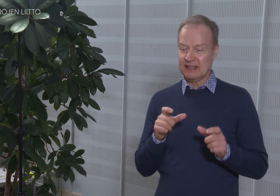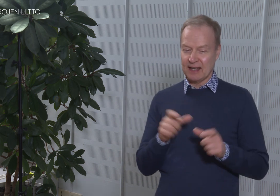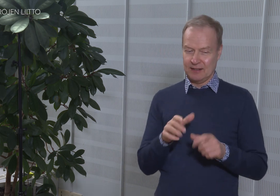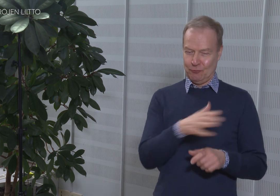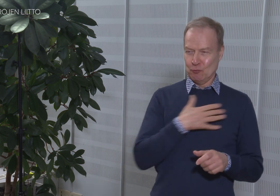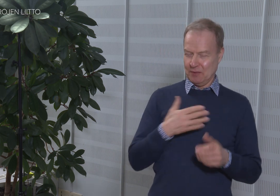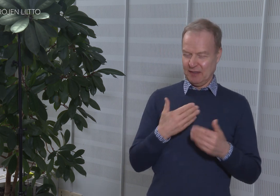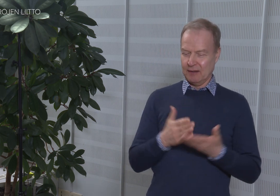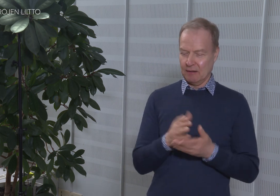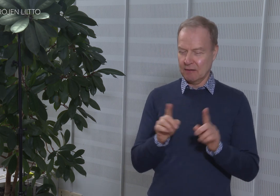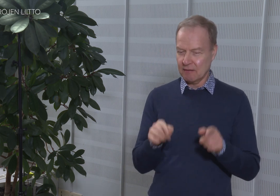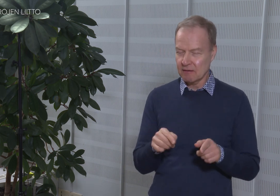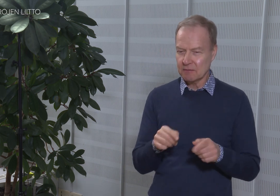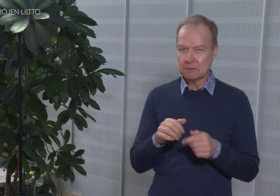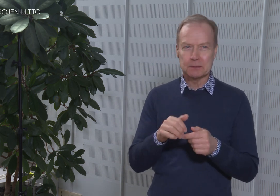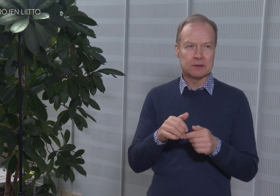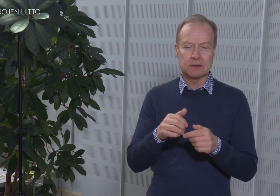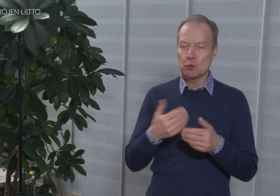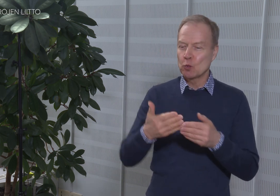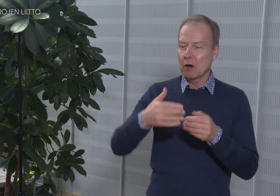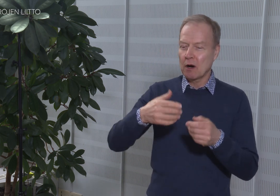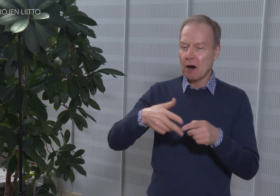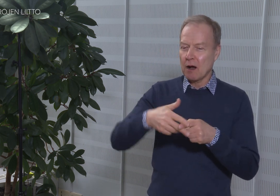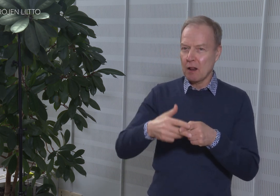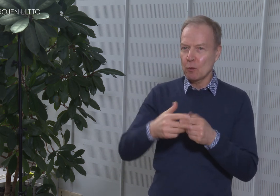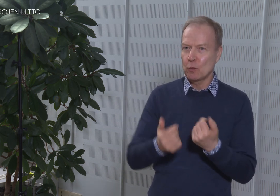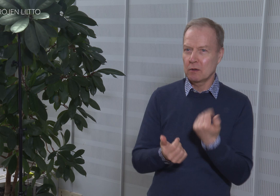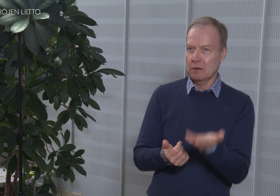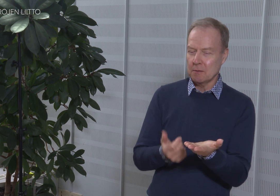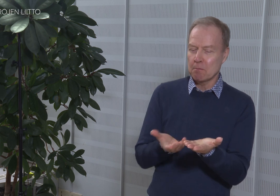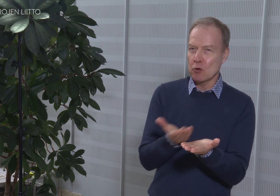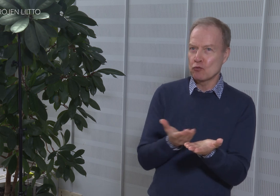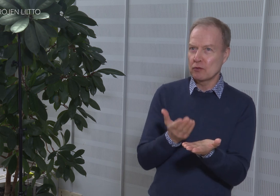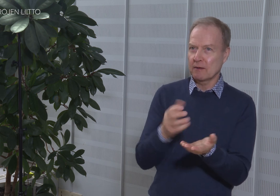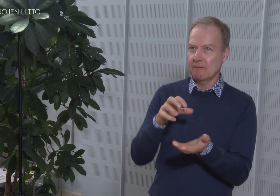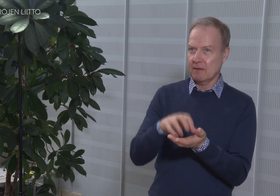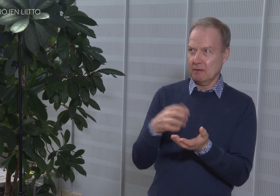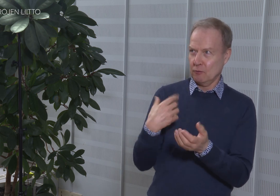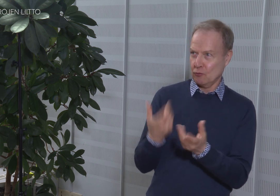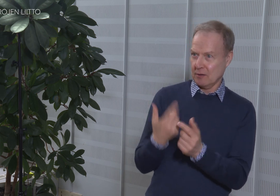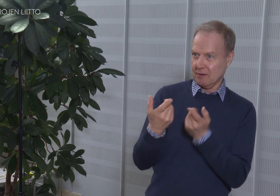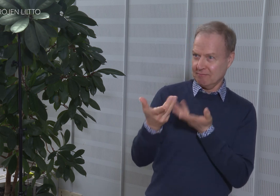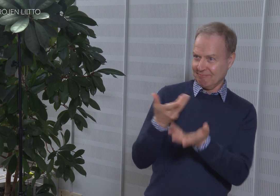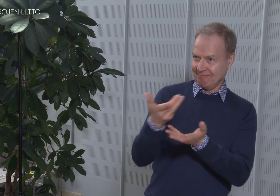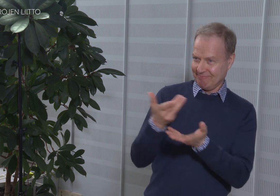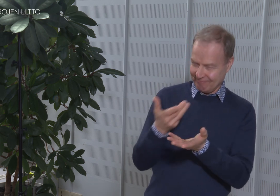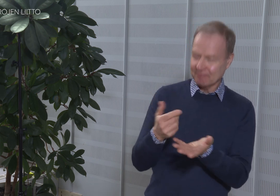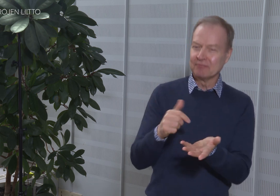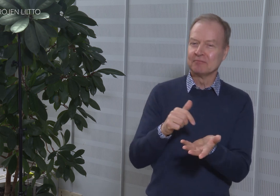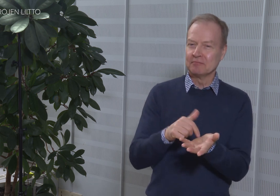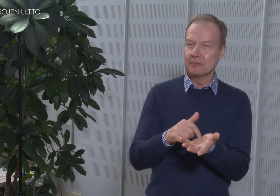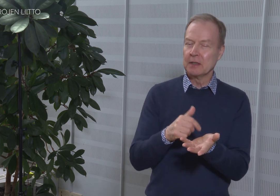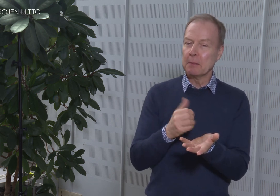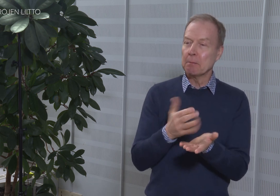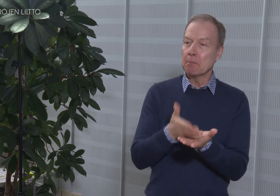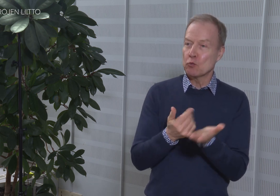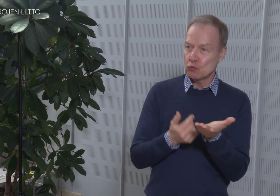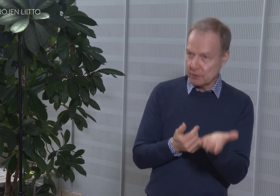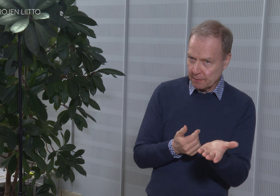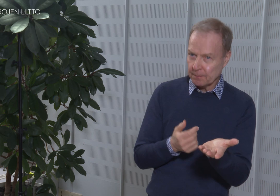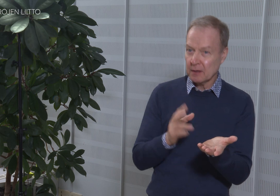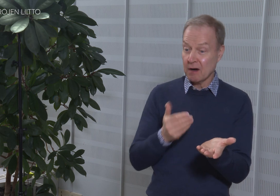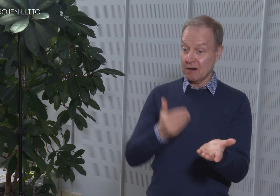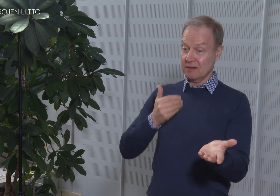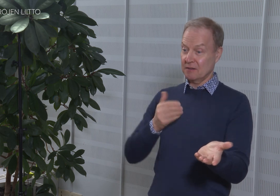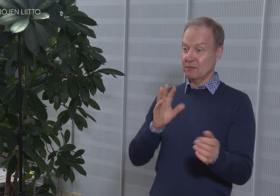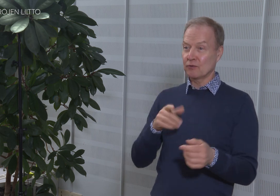Tiekartta ja Viitotut muistot -tutkimushankkeen loppuraportti -